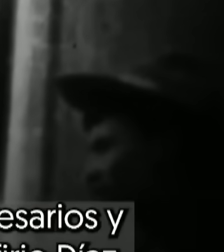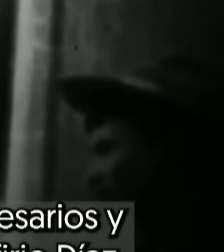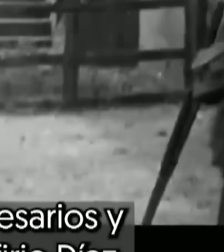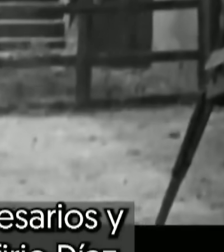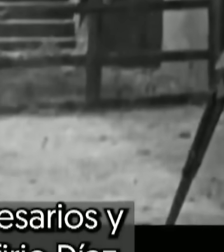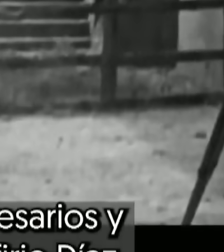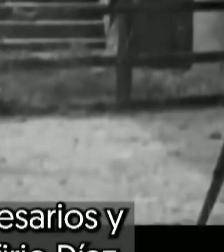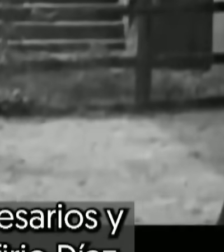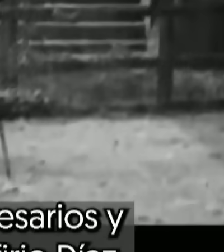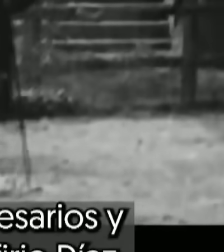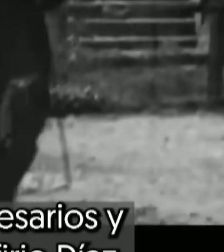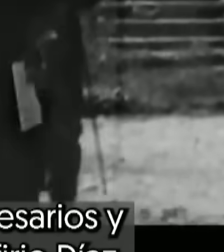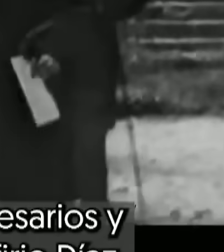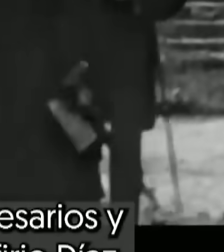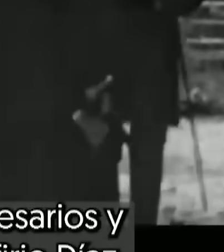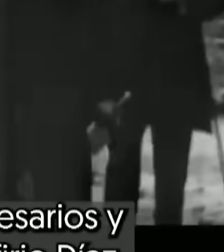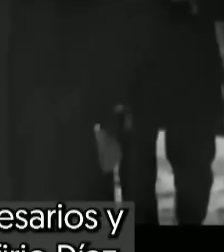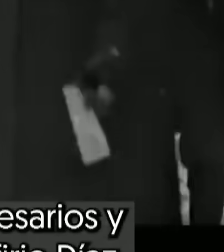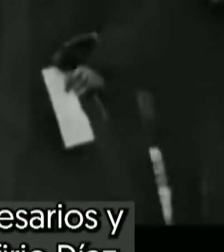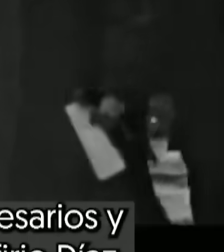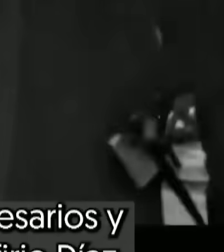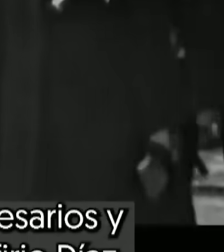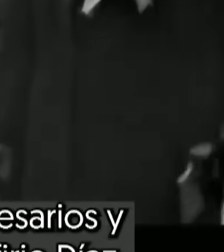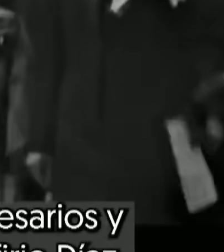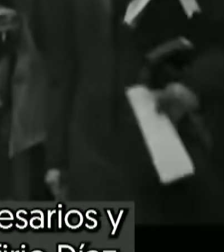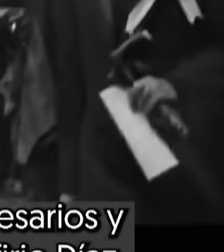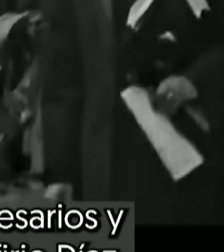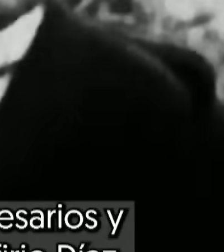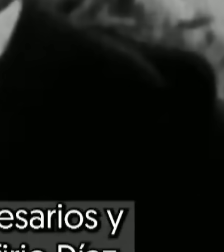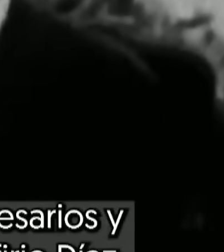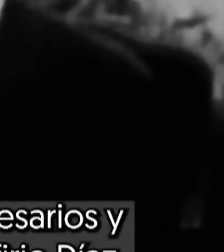por los ascendados empresarios y banqueros que sostenían al gobierno de Porfirio Díaz